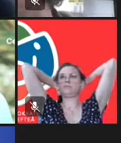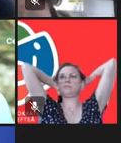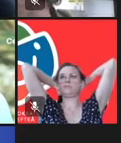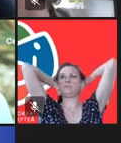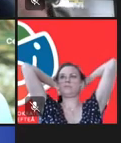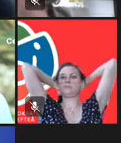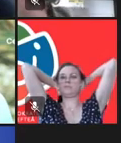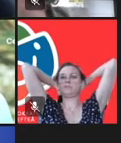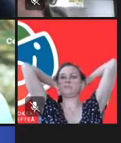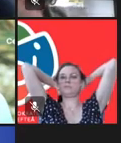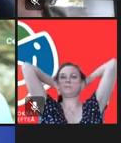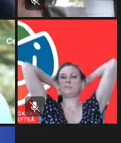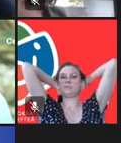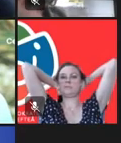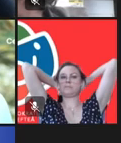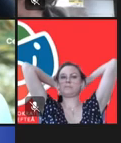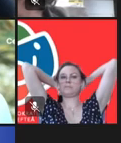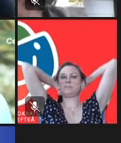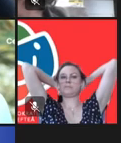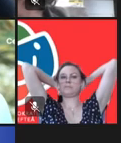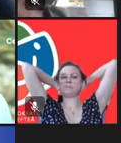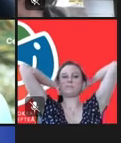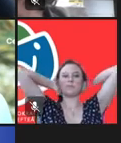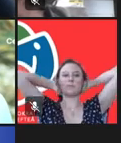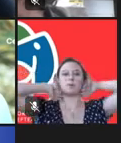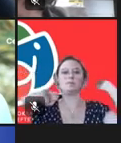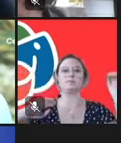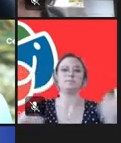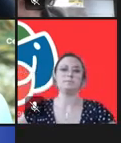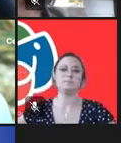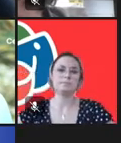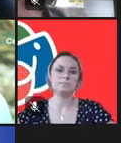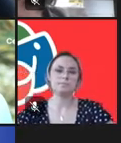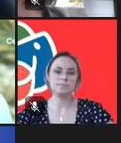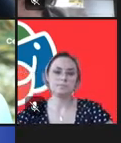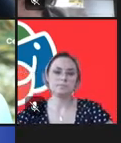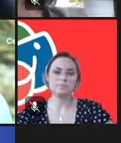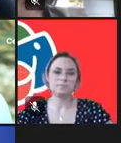Samtliga ledamöter som sitter i nämnder och styrelser i tv och gemensamma uppdrag